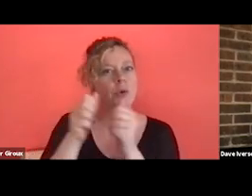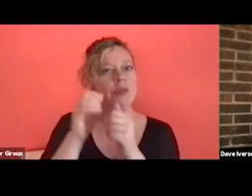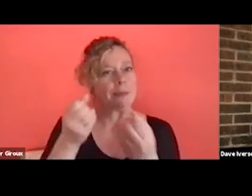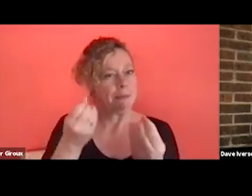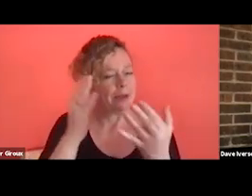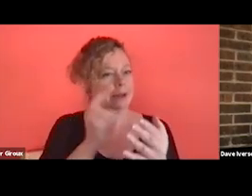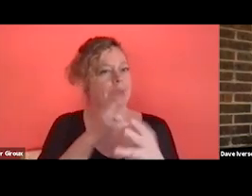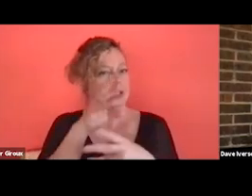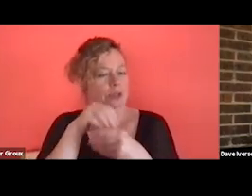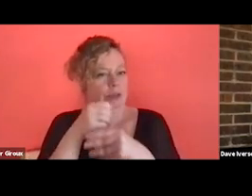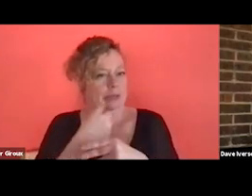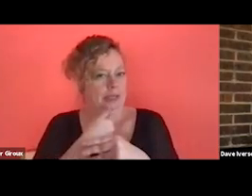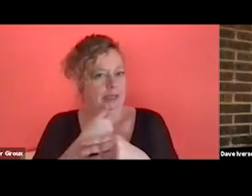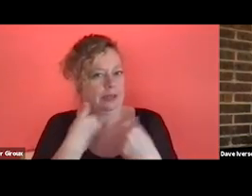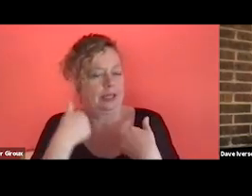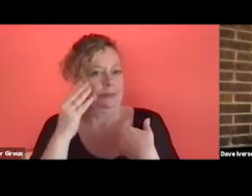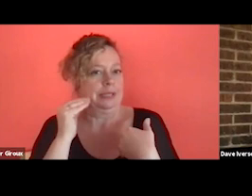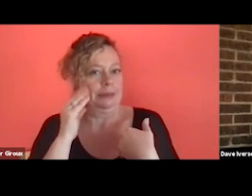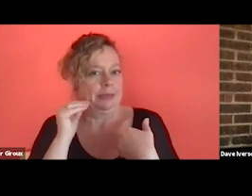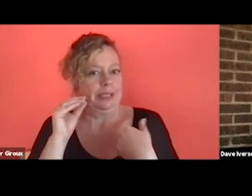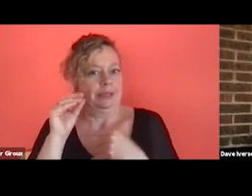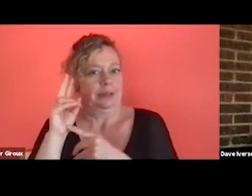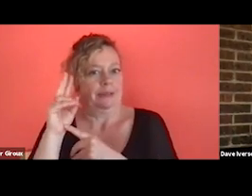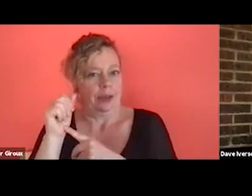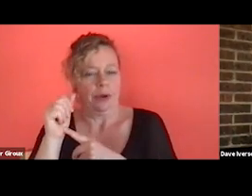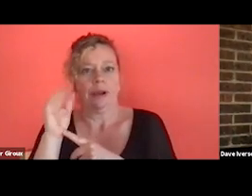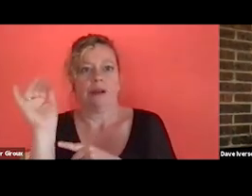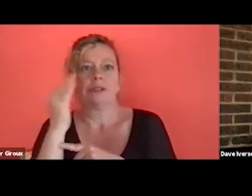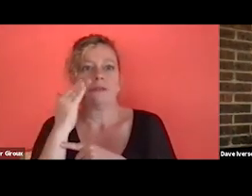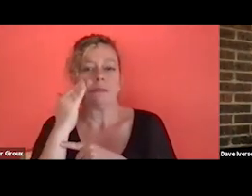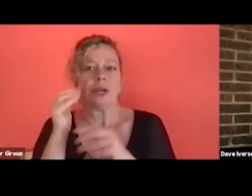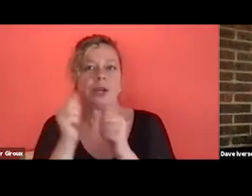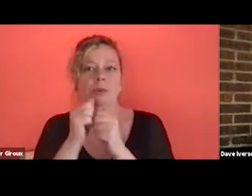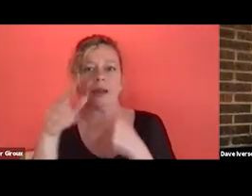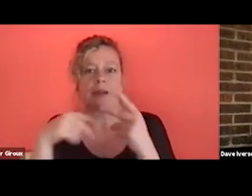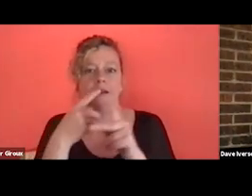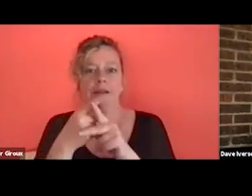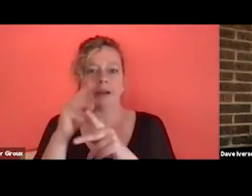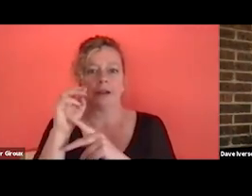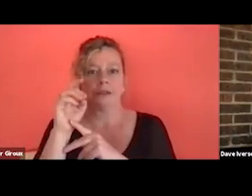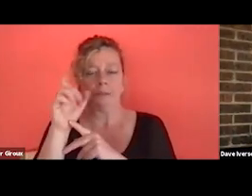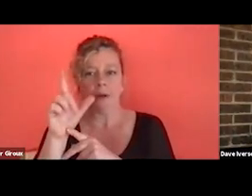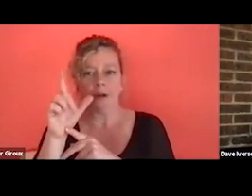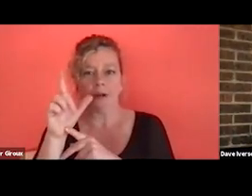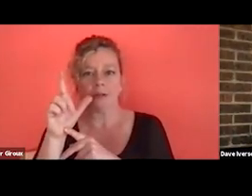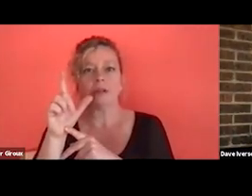tuvimos alguna experiencia en el pasado con la VA. Así que también estábamos familiarizados con este modelo. Entonces se instalaron directores de sucursales